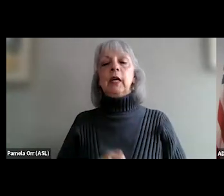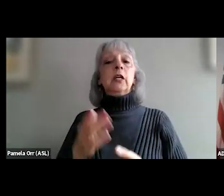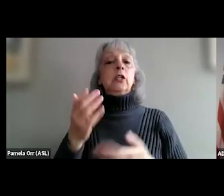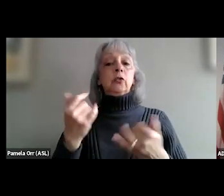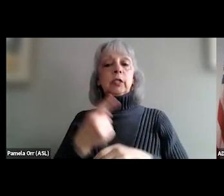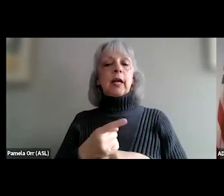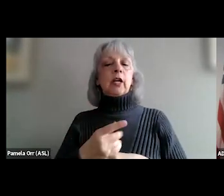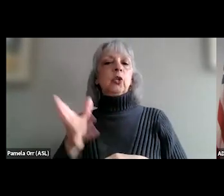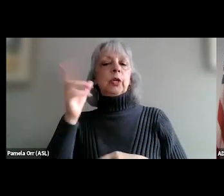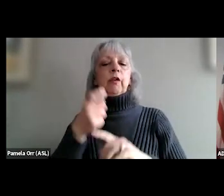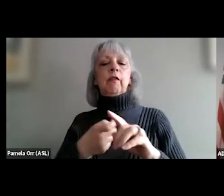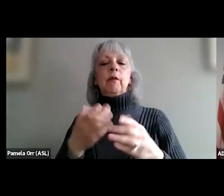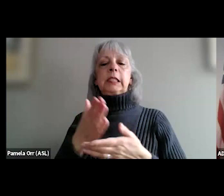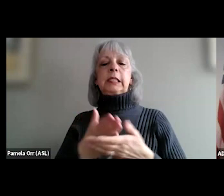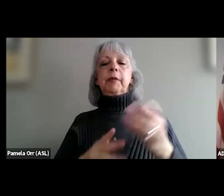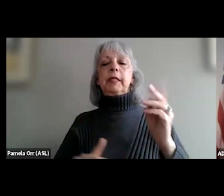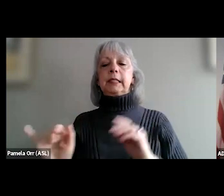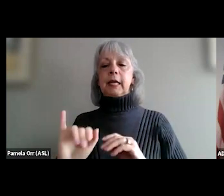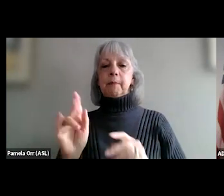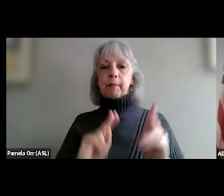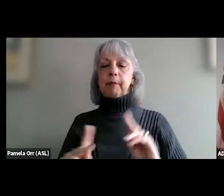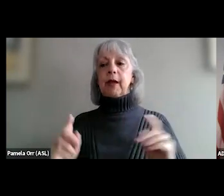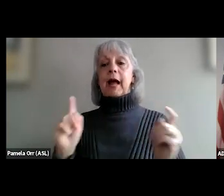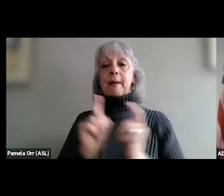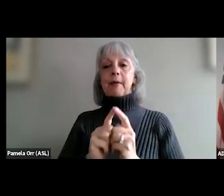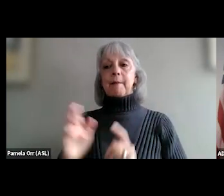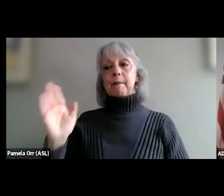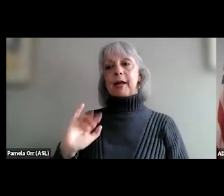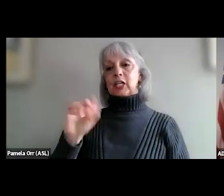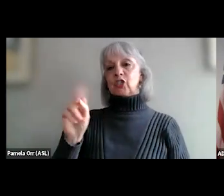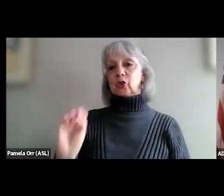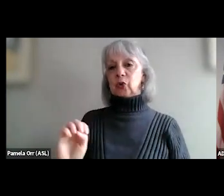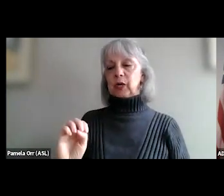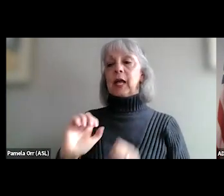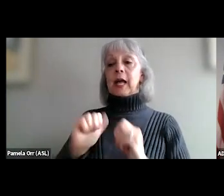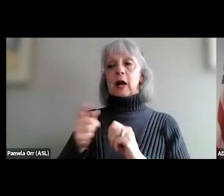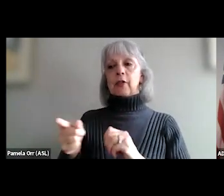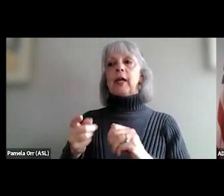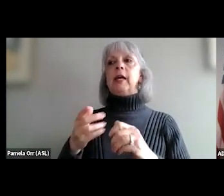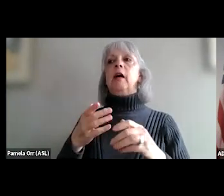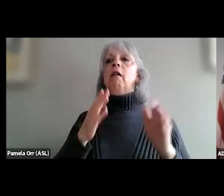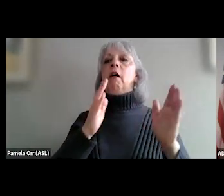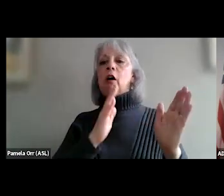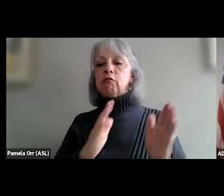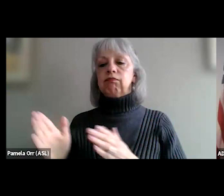con los que me reuní en esa mesa redonda en junio sobre cómo llevan a cabo este trabajo de salud pública